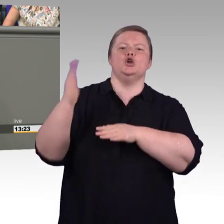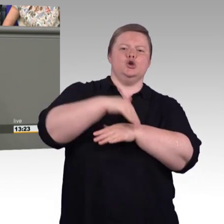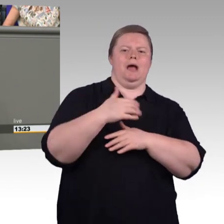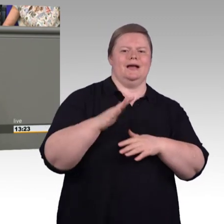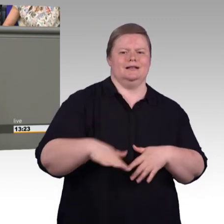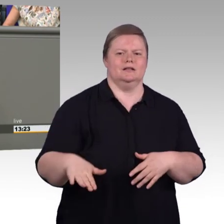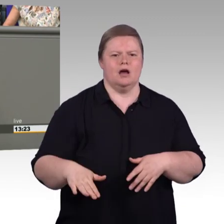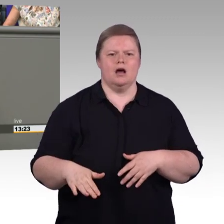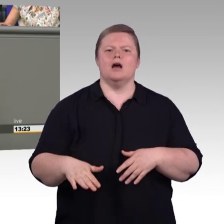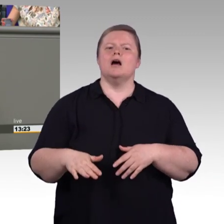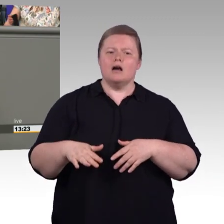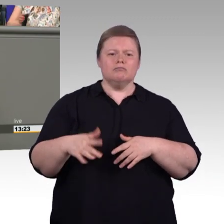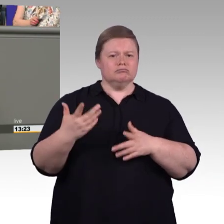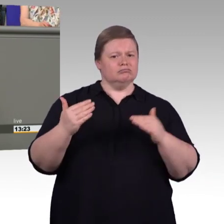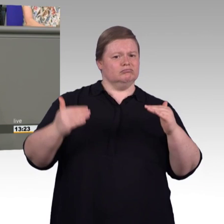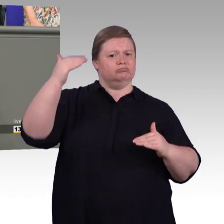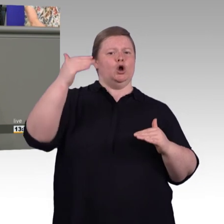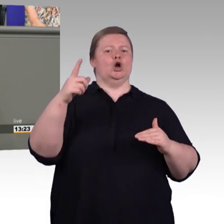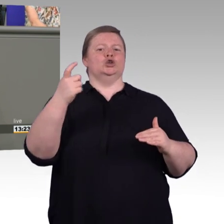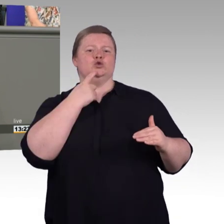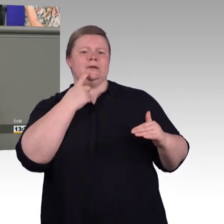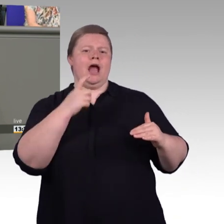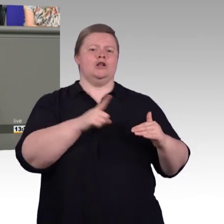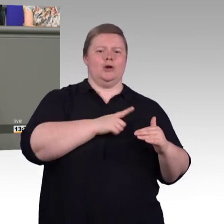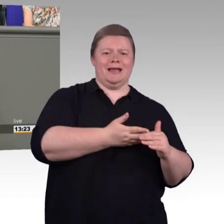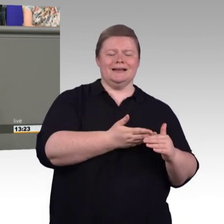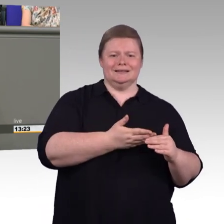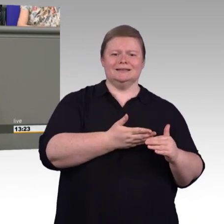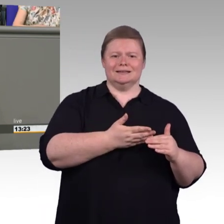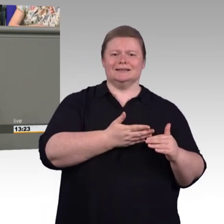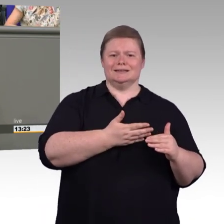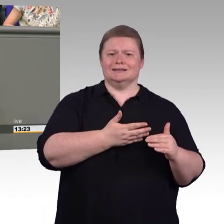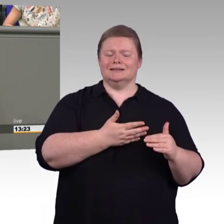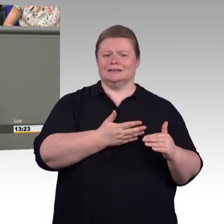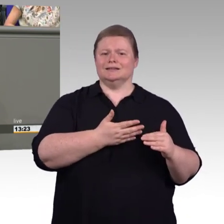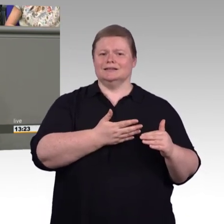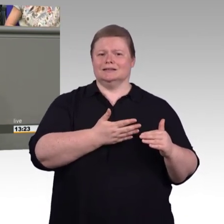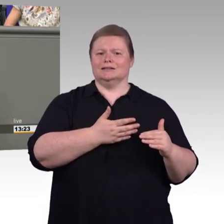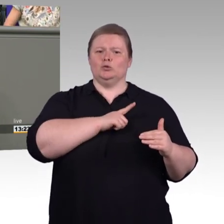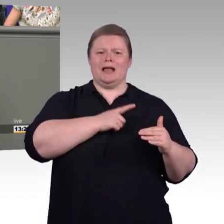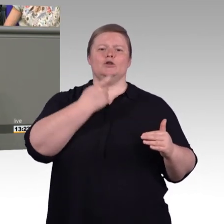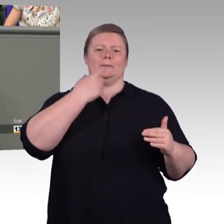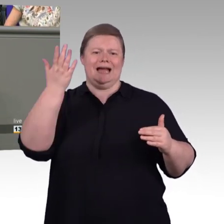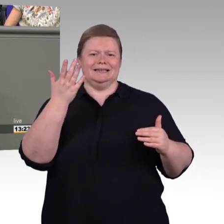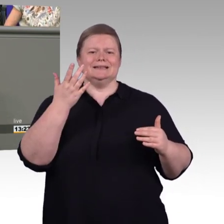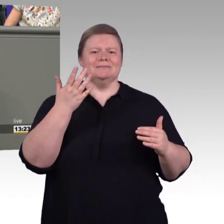die Kollegin Mariana Harder-Kühnel hat es gesagt, und einem eigenen Recht auf Entfaltung seiner Persönlichkeit im Rahmen von Artikel 1 und Artikel 2.